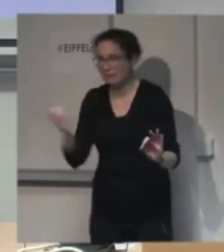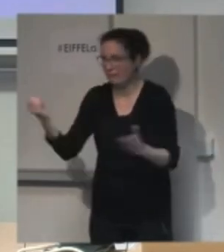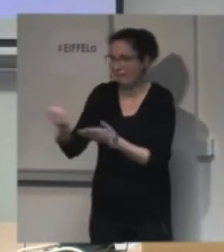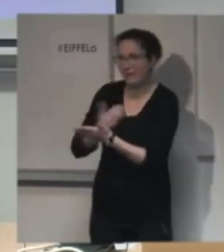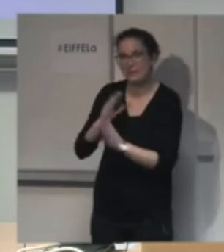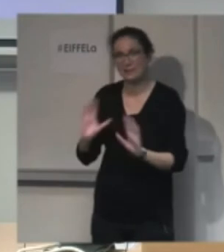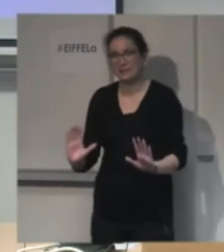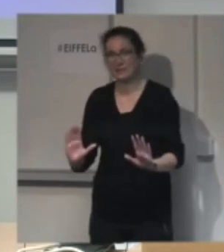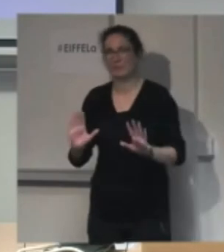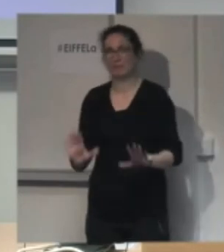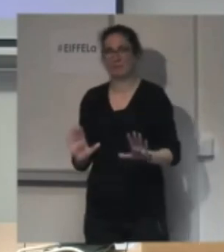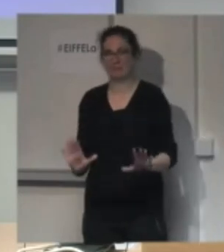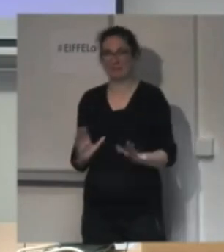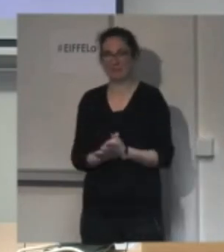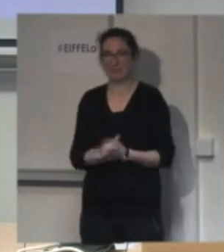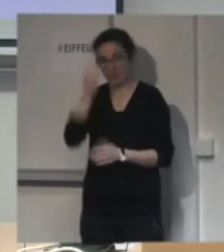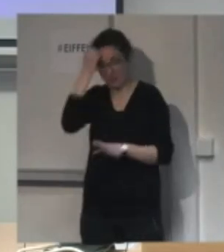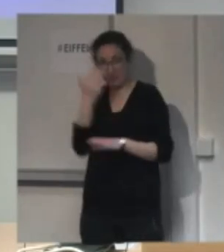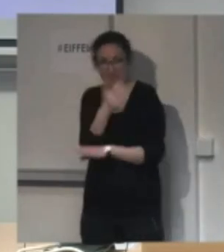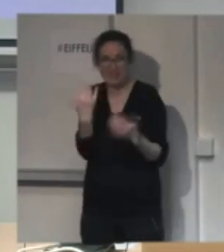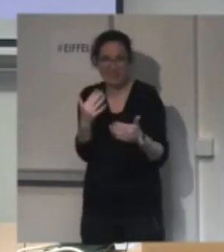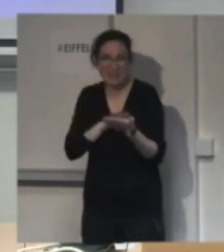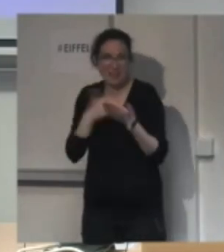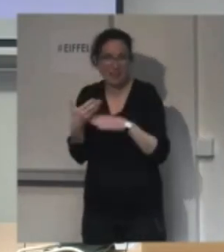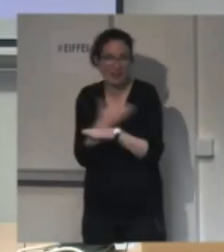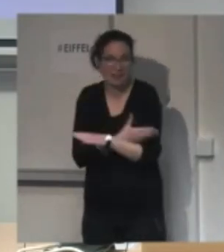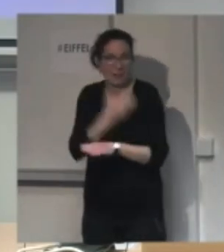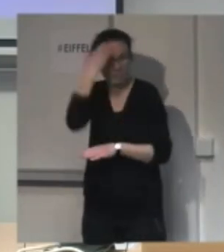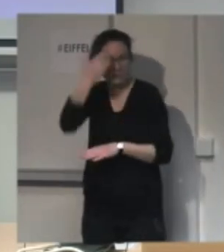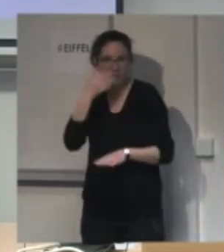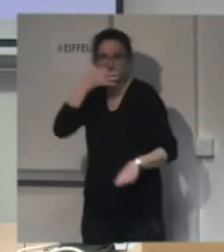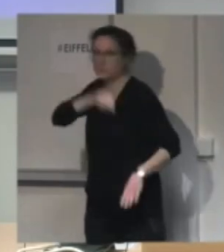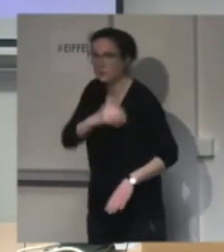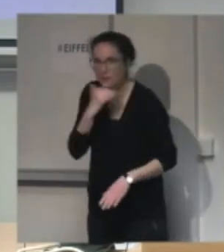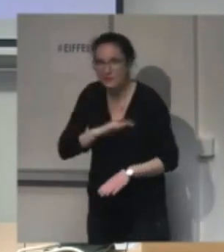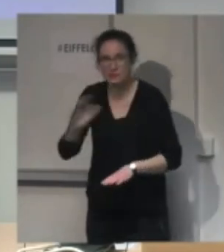Je vous ai dit, au niveau de l'interprétation, faites-moi signe si je parle trop vite.